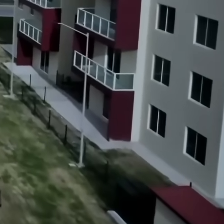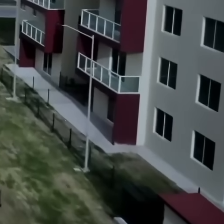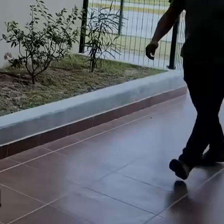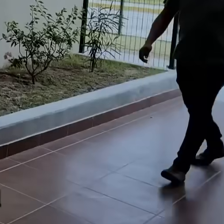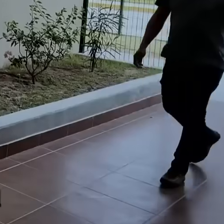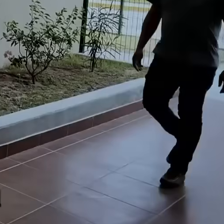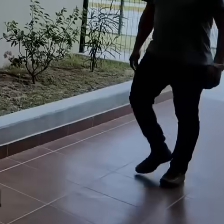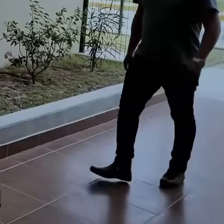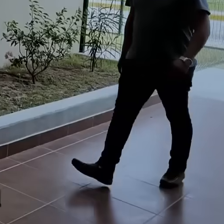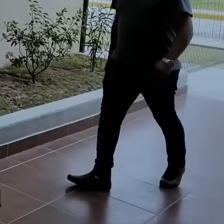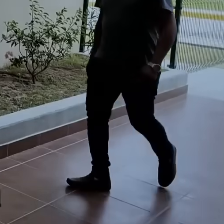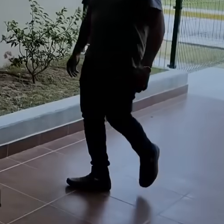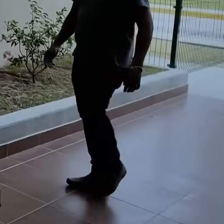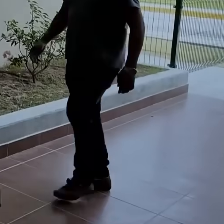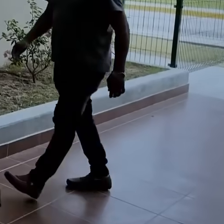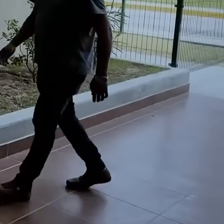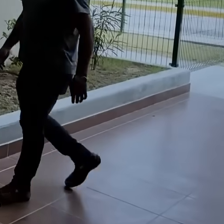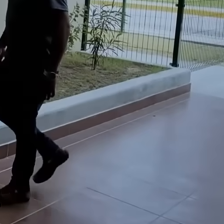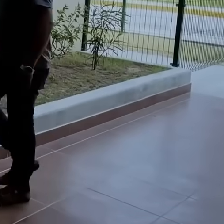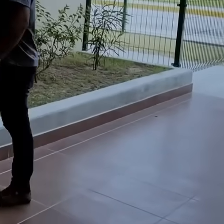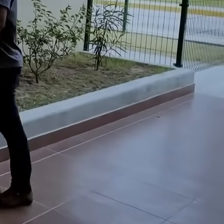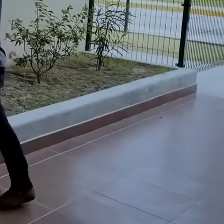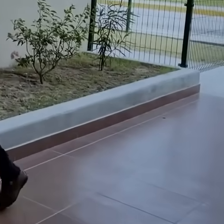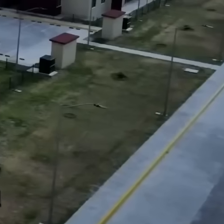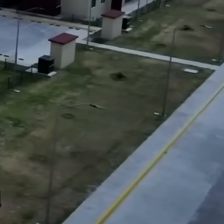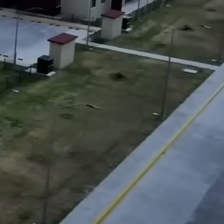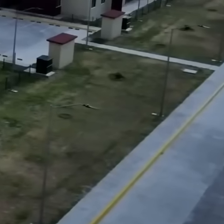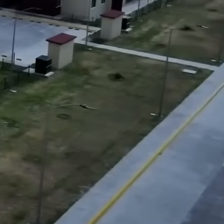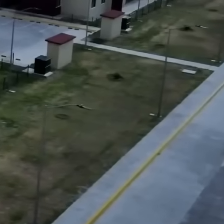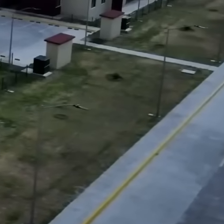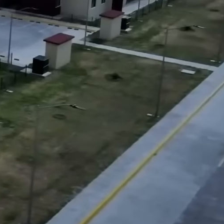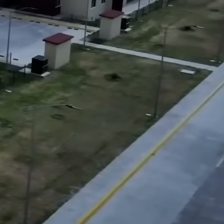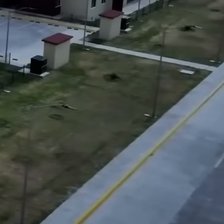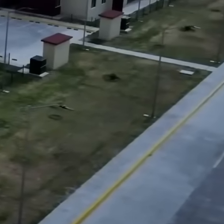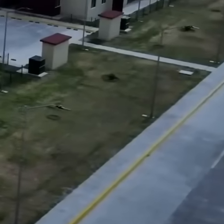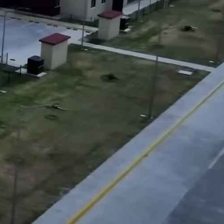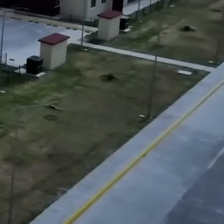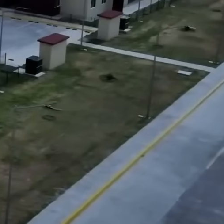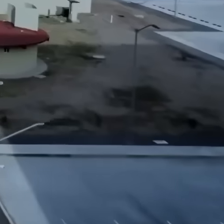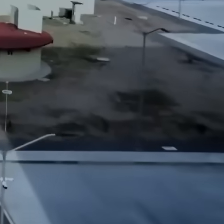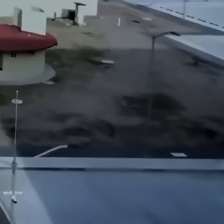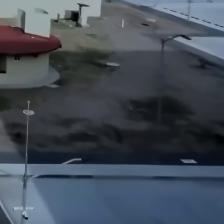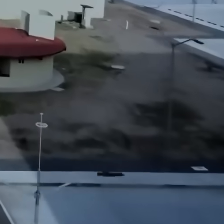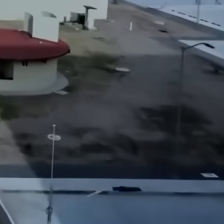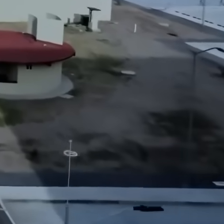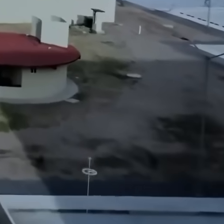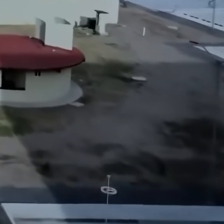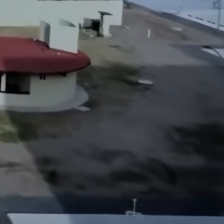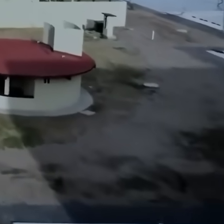cinco edificios para personal soltero con 88 departamentos cada uno, sumando un total de 621